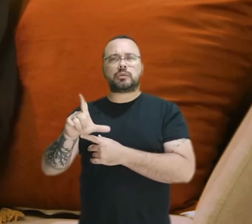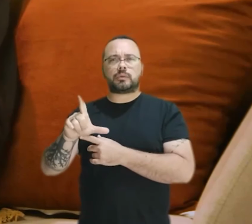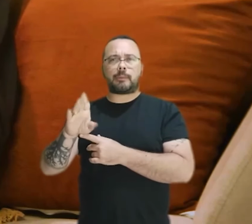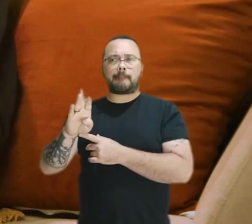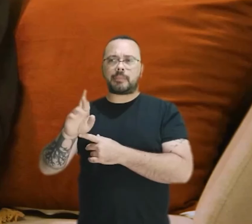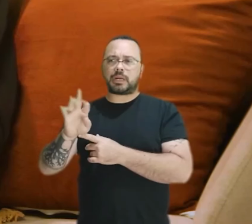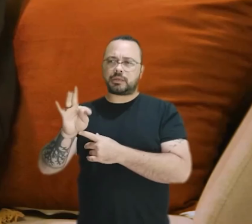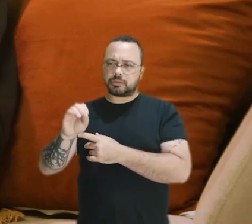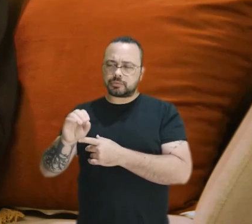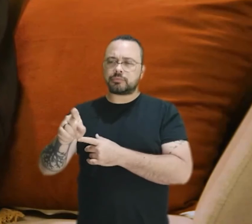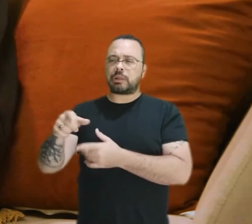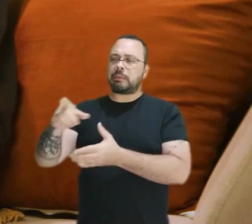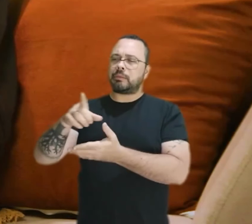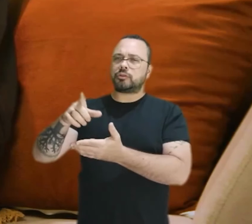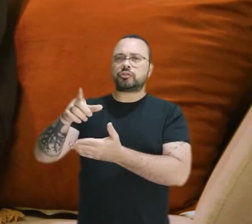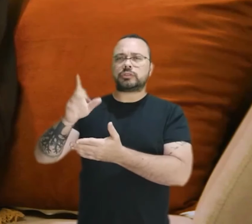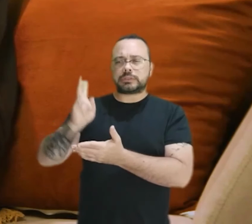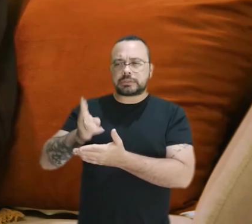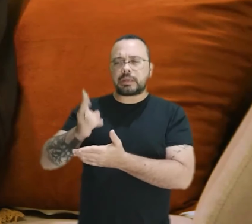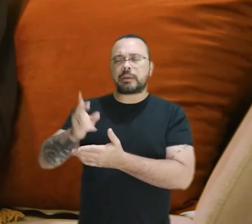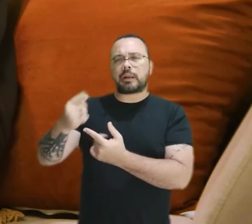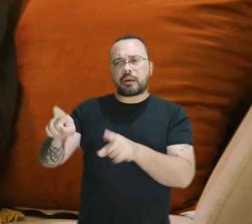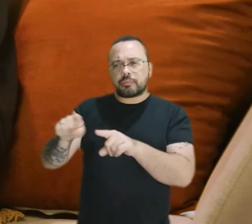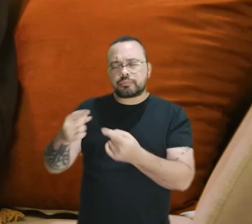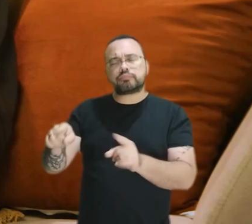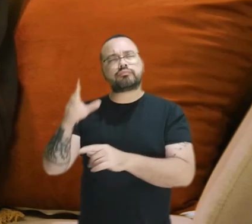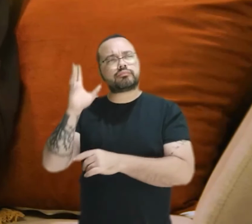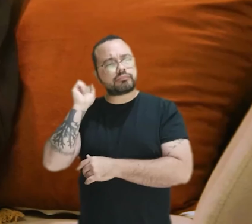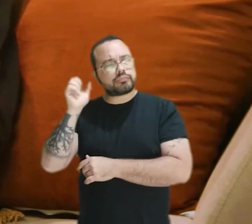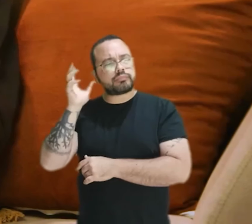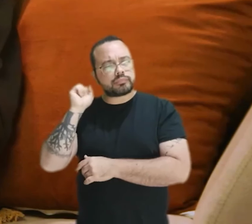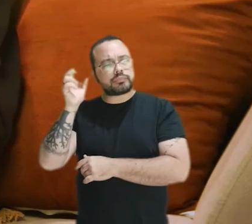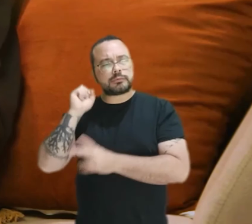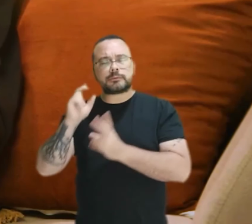no toca-discos e, aí, a música "Abacateiro", né?